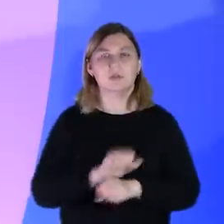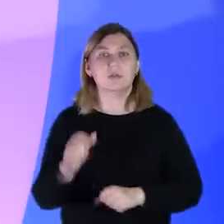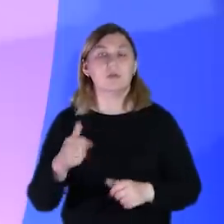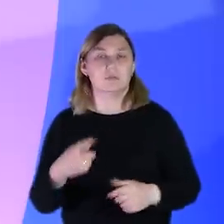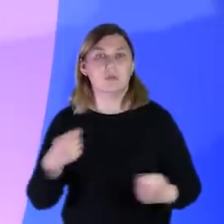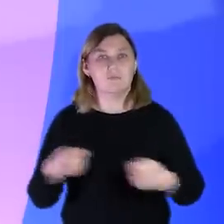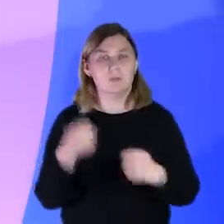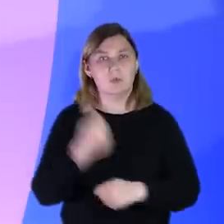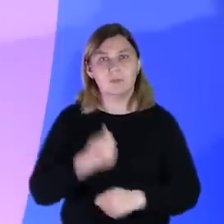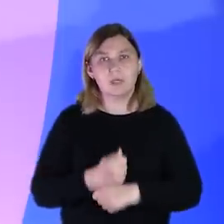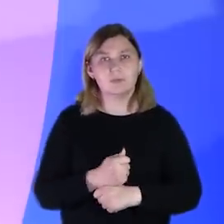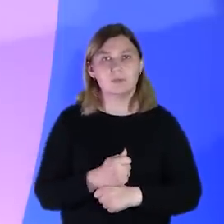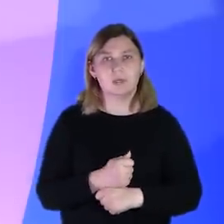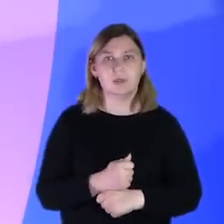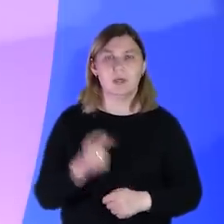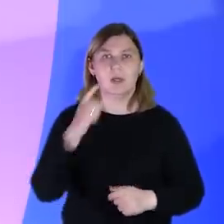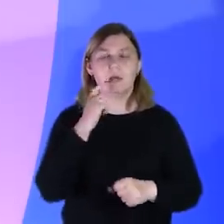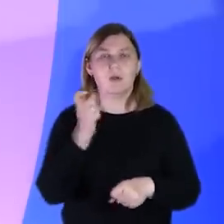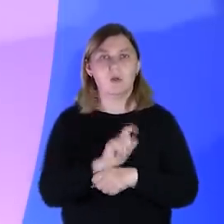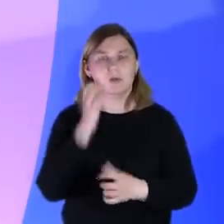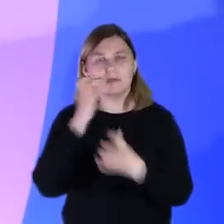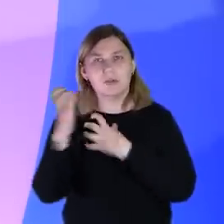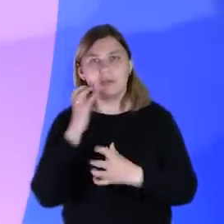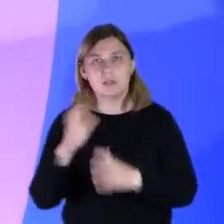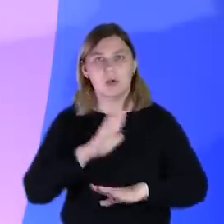że współpracowali z tym właśnie kontrwywiadem Korpusu Ochrony Pogranicza ,